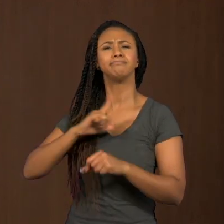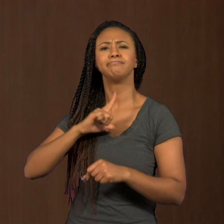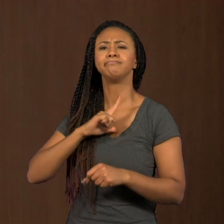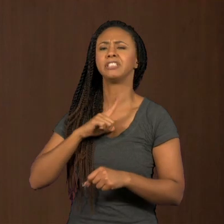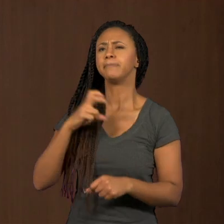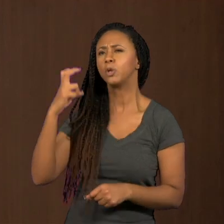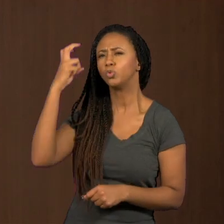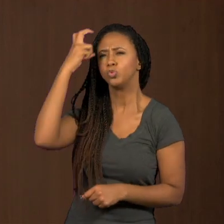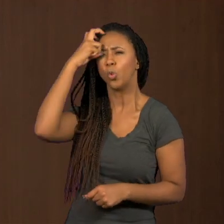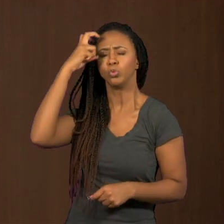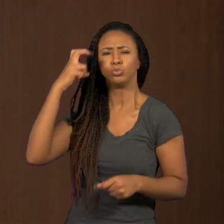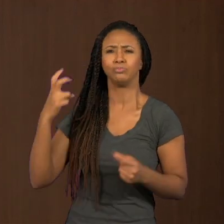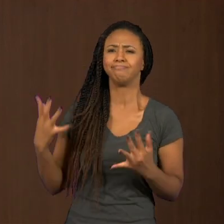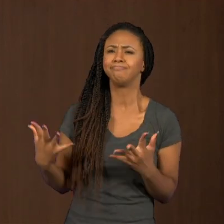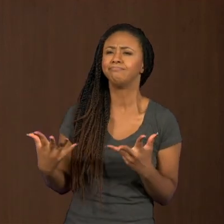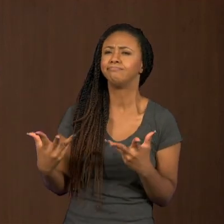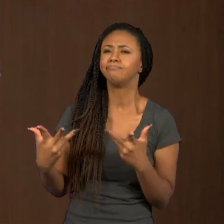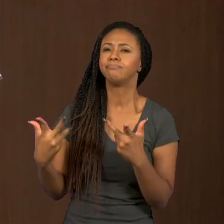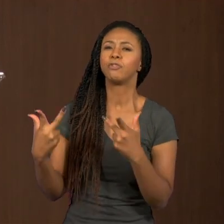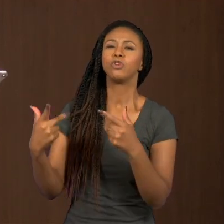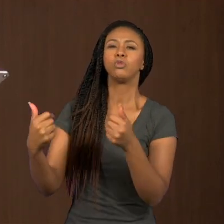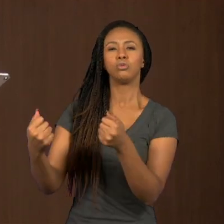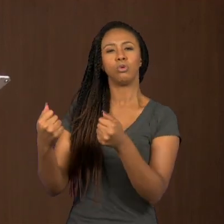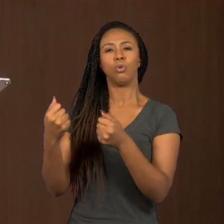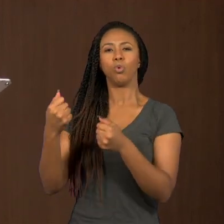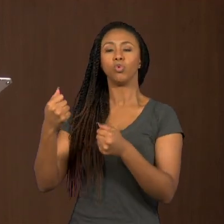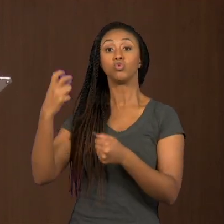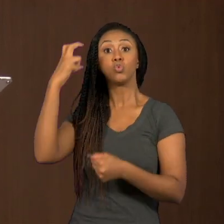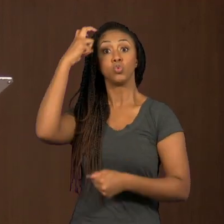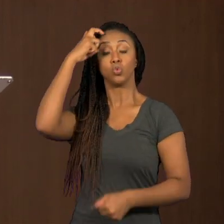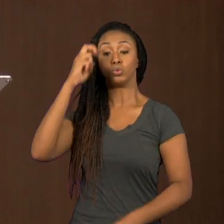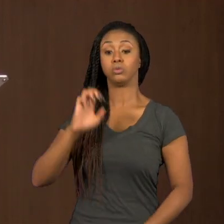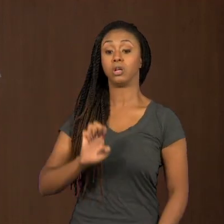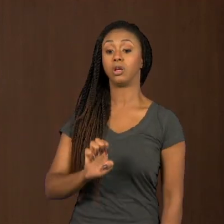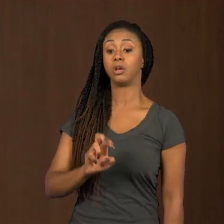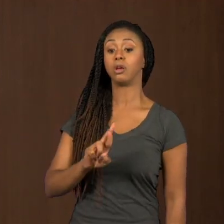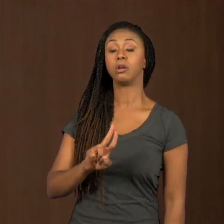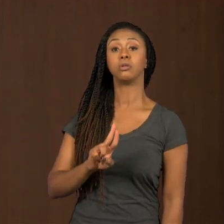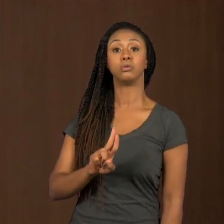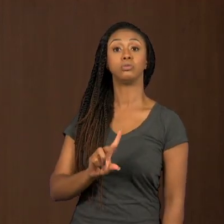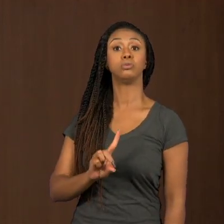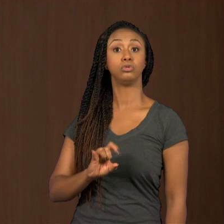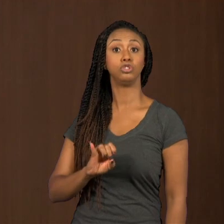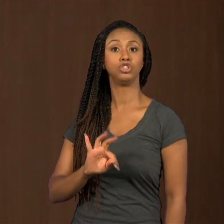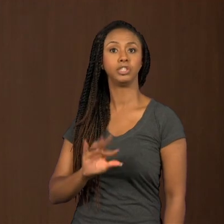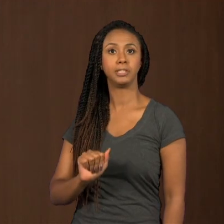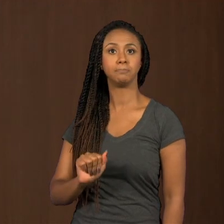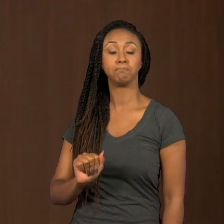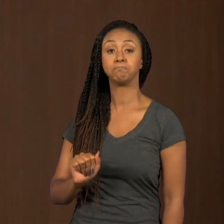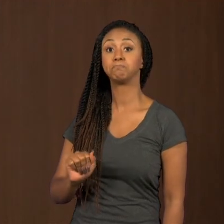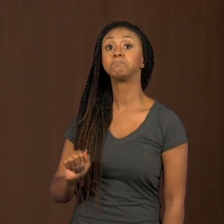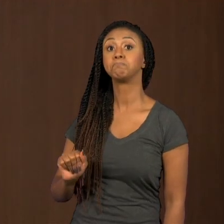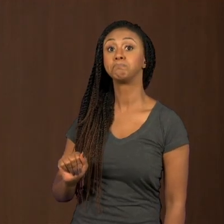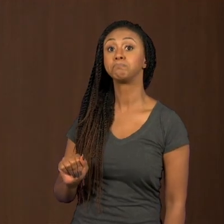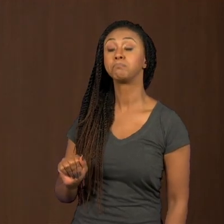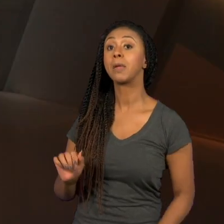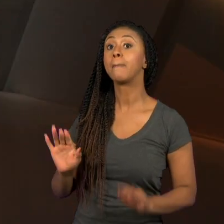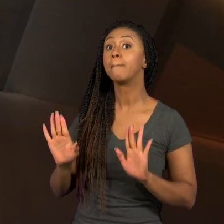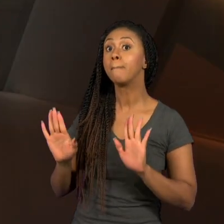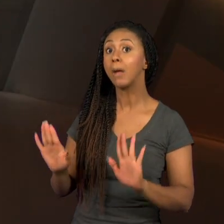CONHECIMENTO DE LITERATURA E CULTURA ERUDITAS. JOÃO CABRAL DE MELO NETO, NO ENTANTO, NUNCA